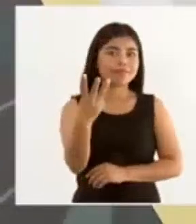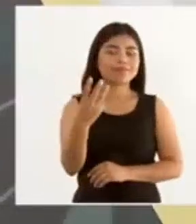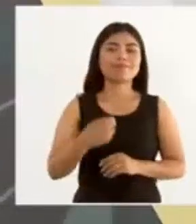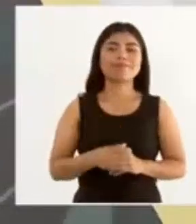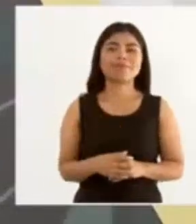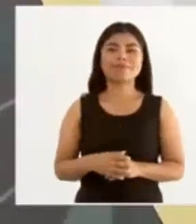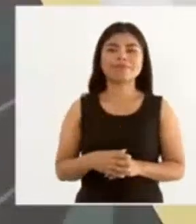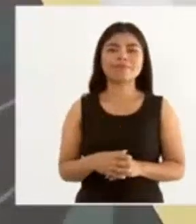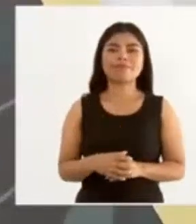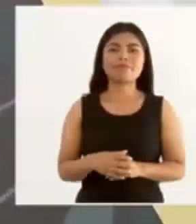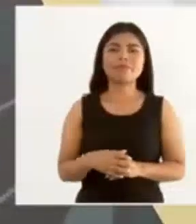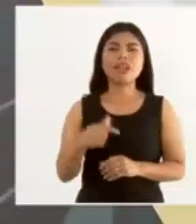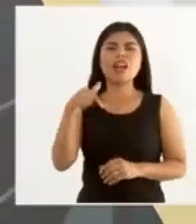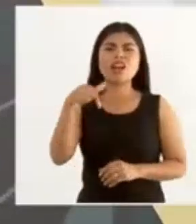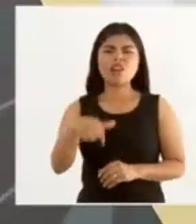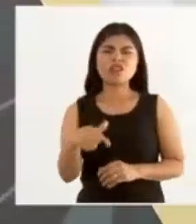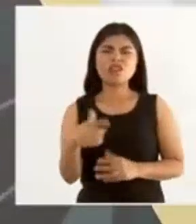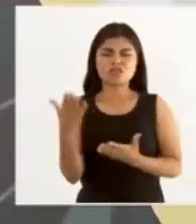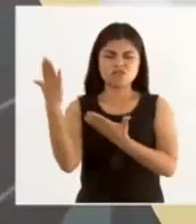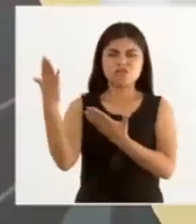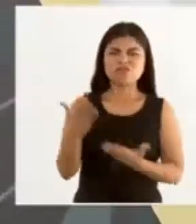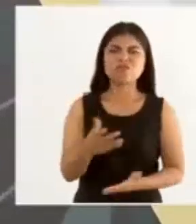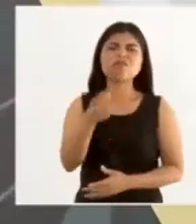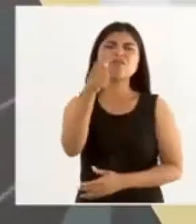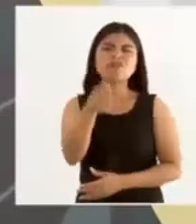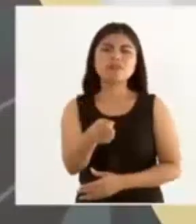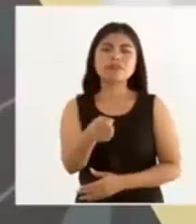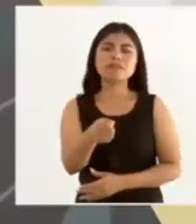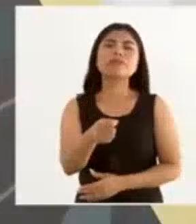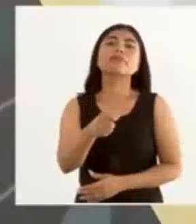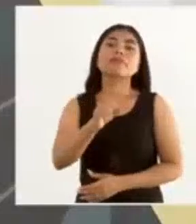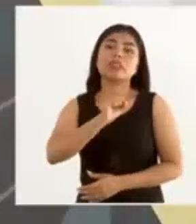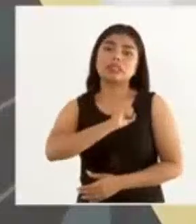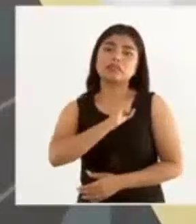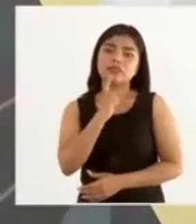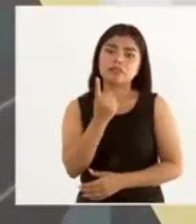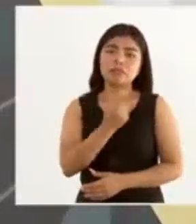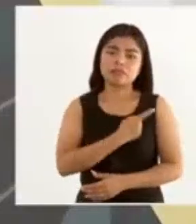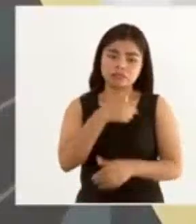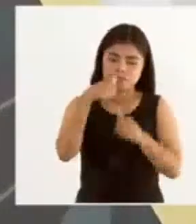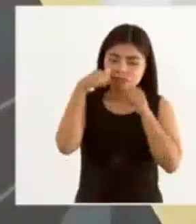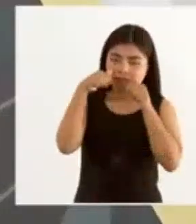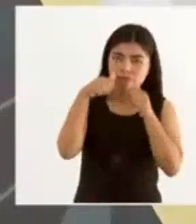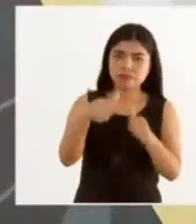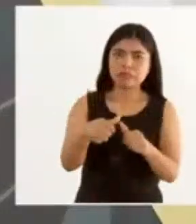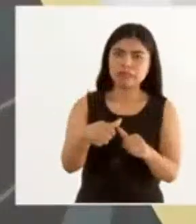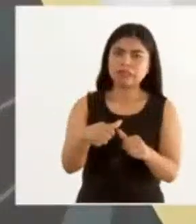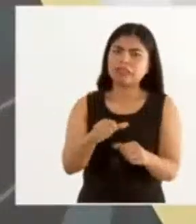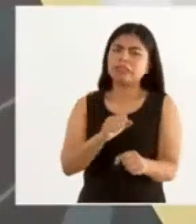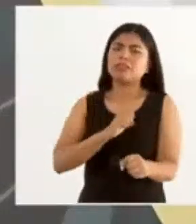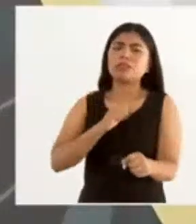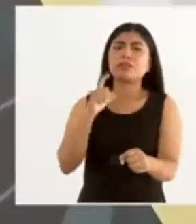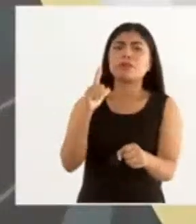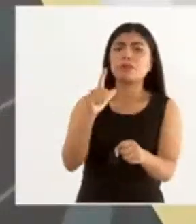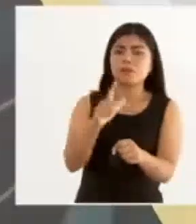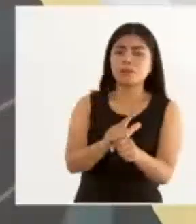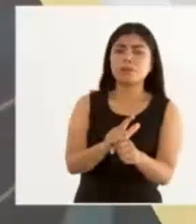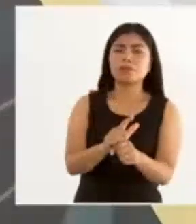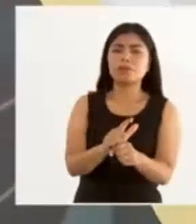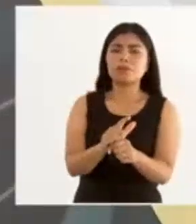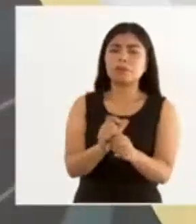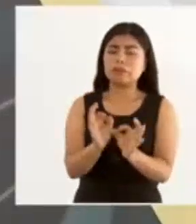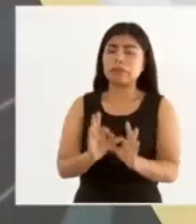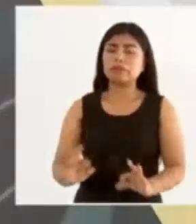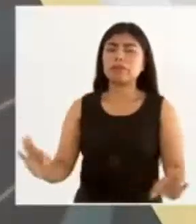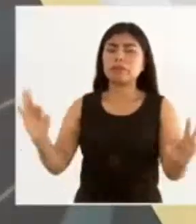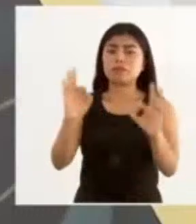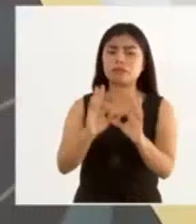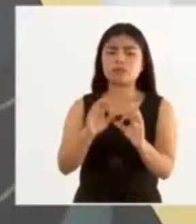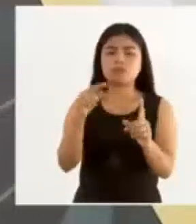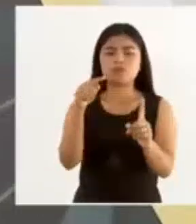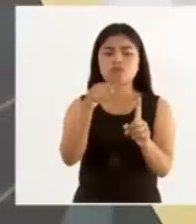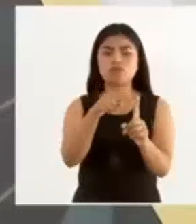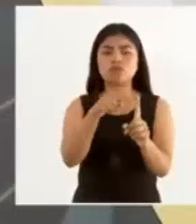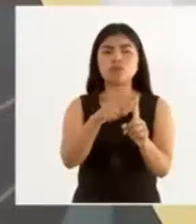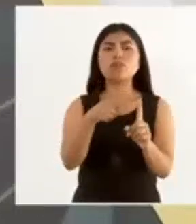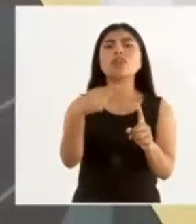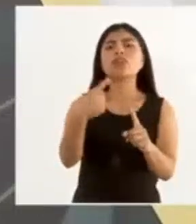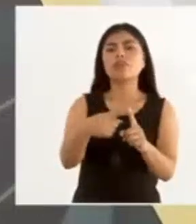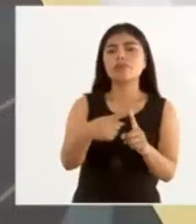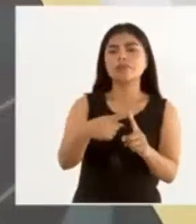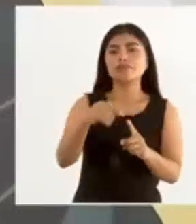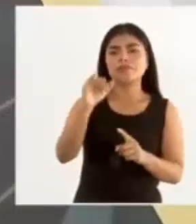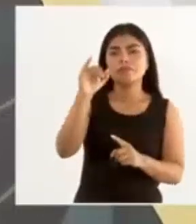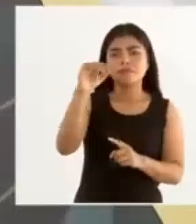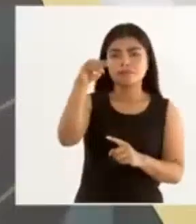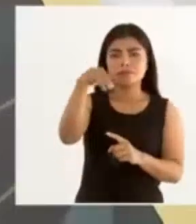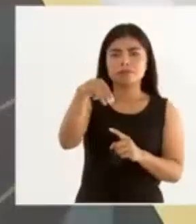dedicar la gira a la salud, particularmente al sistema de salud IMS Bienestar. Son tres sistemas